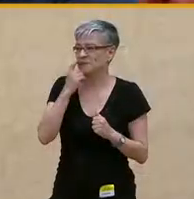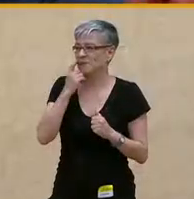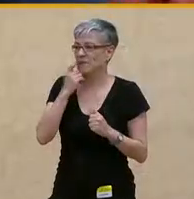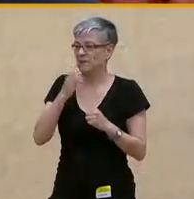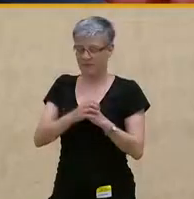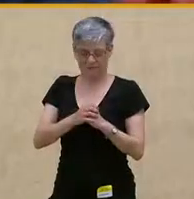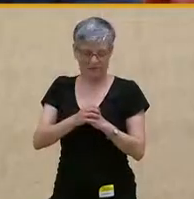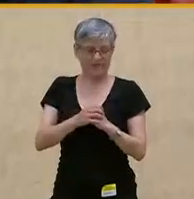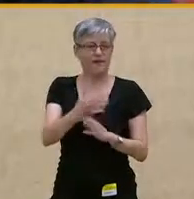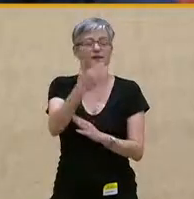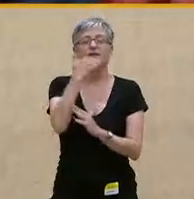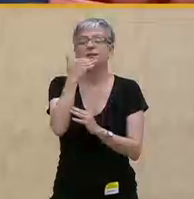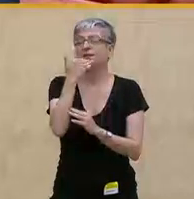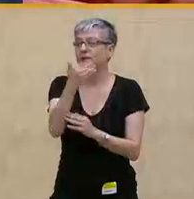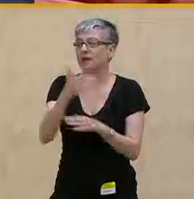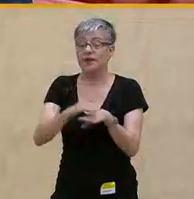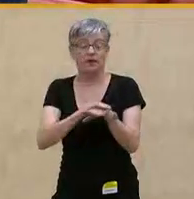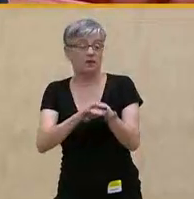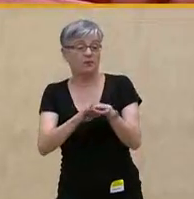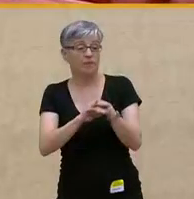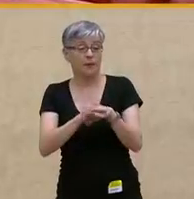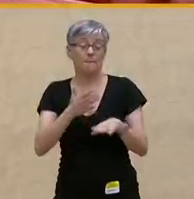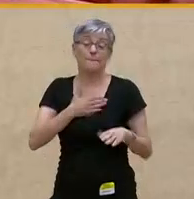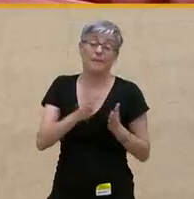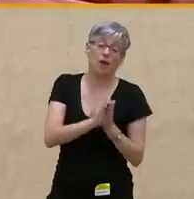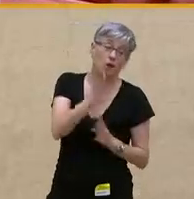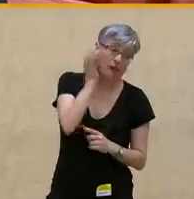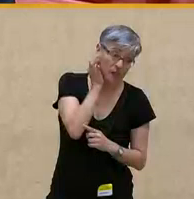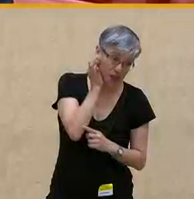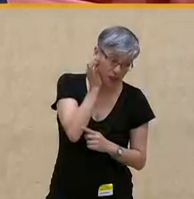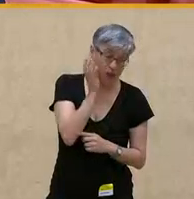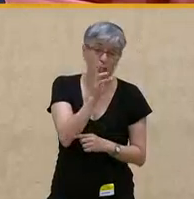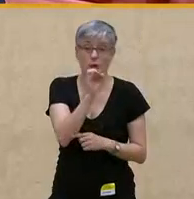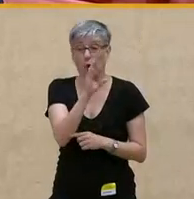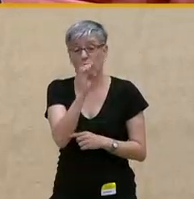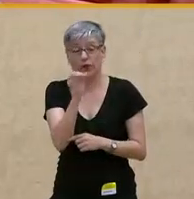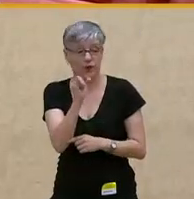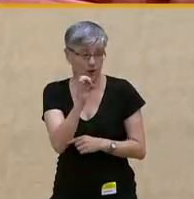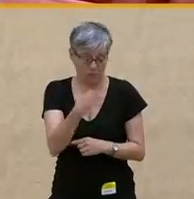Muchas gracias, disculpar la ausencia de mi compañera Rocío Demer, pero yo he querido